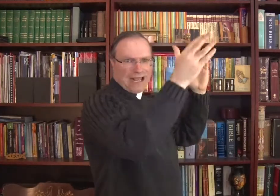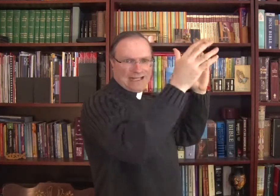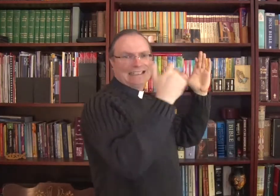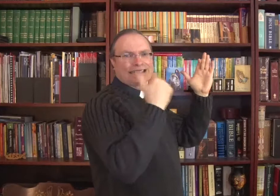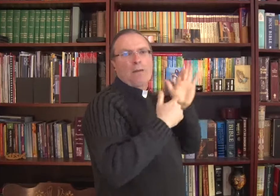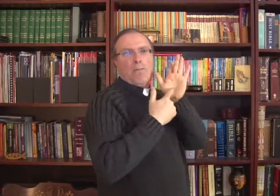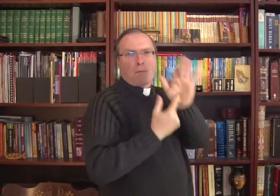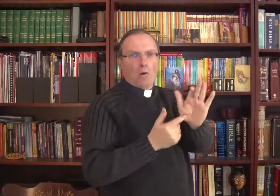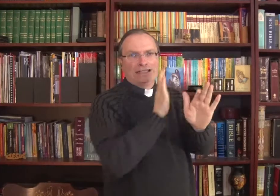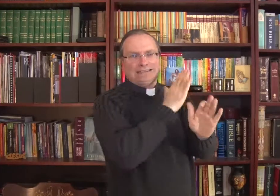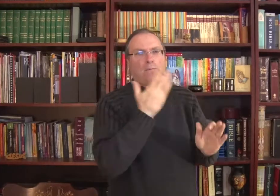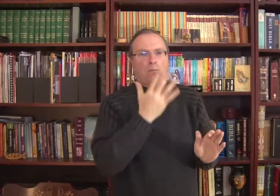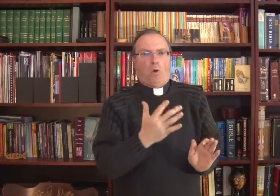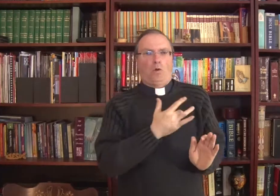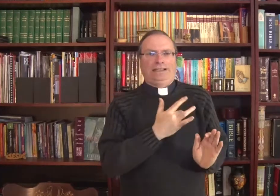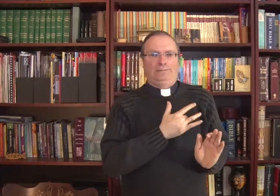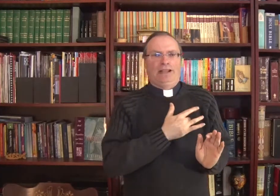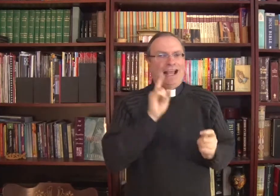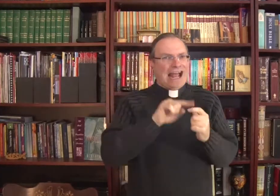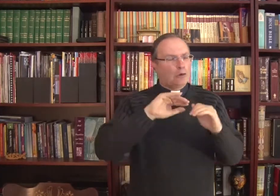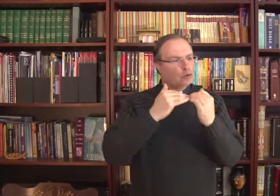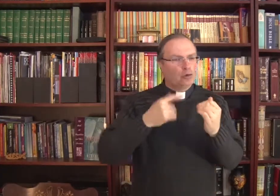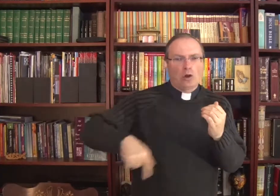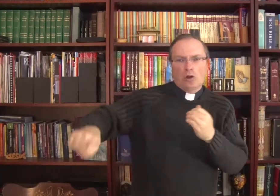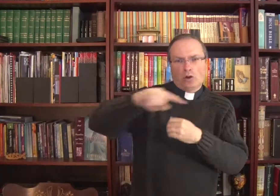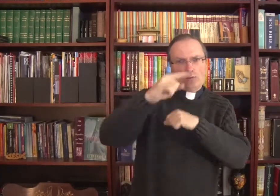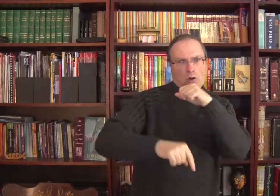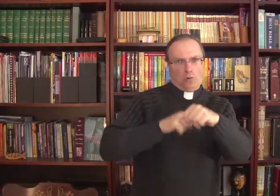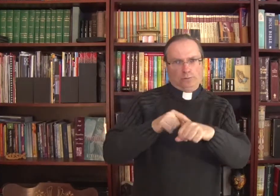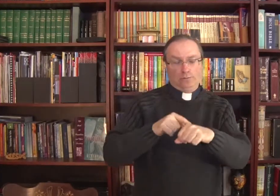qui montre sa bonté à tout le monde;